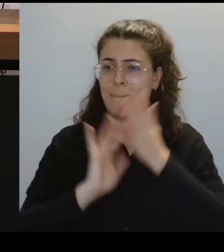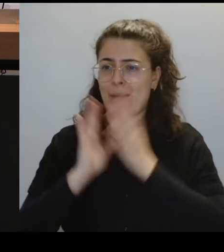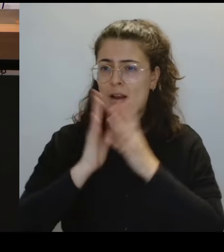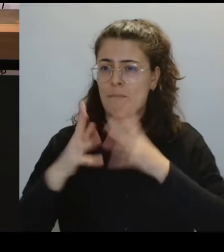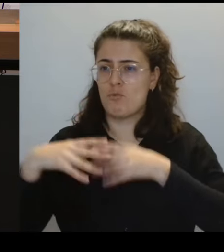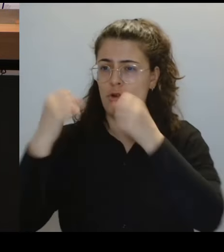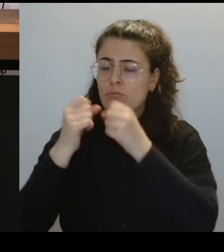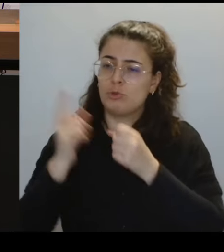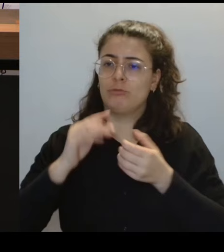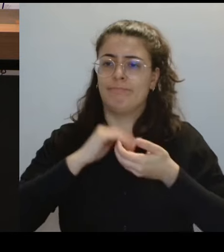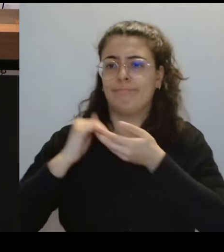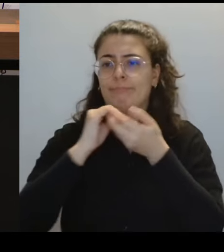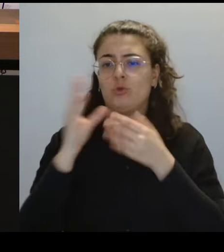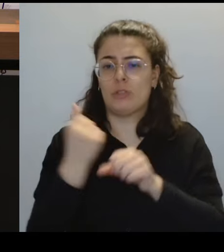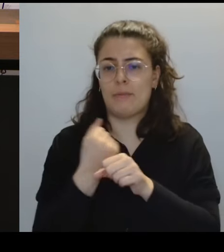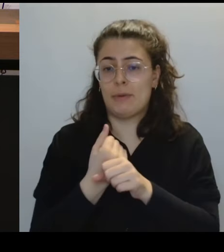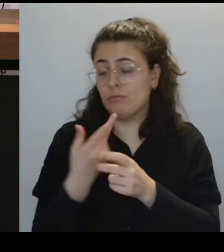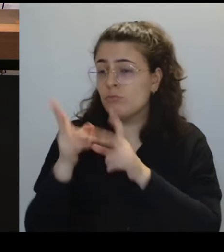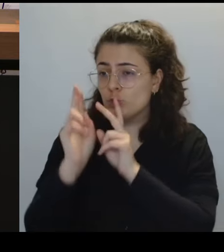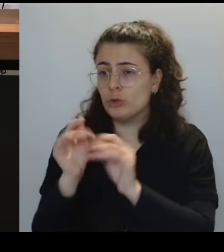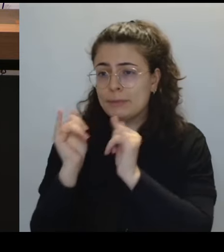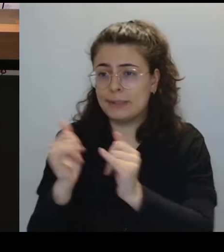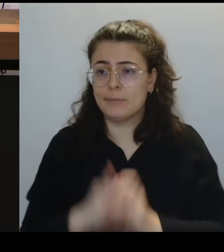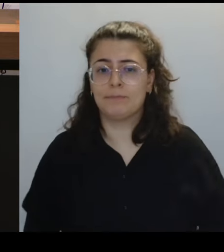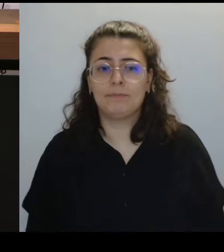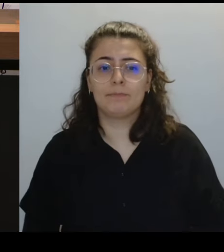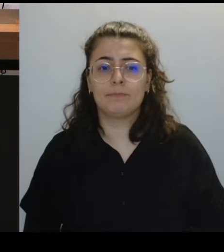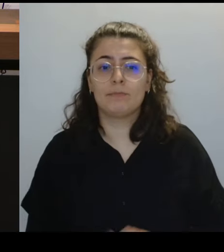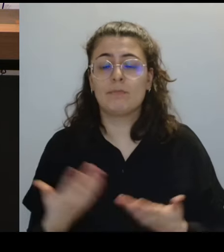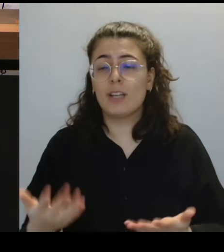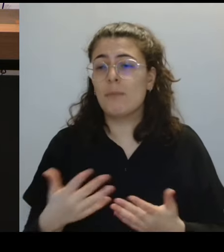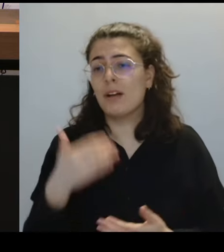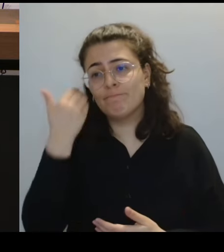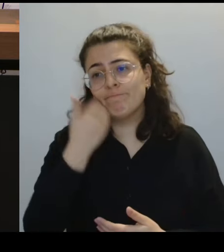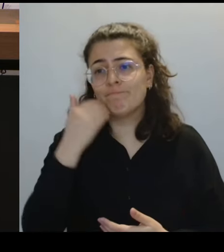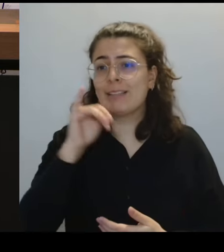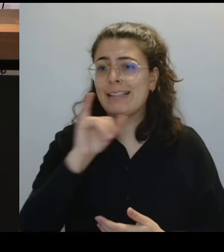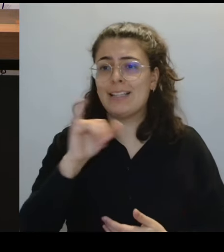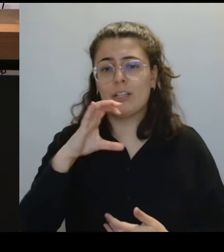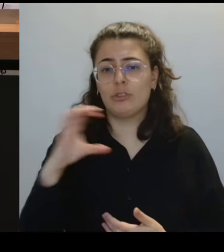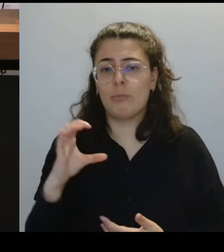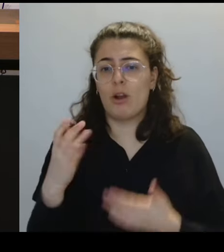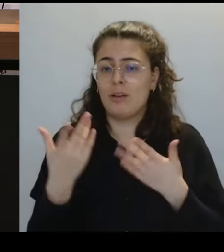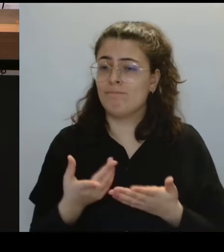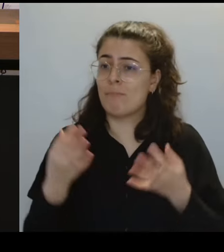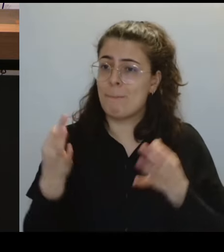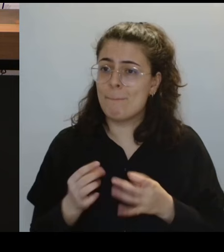Aber, liebe Ina Czyborra, es geht auch darum, eine zeitgemäße forensische Psychiatrie mit moderner